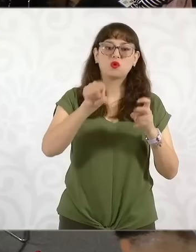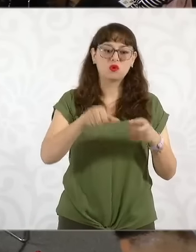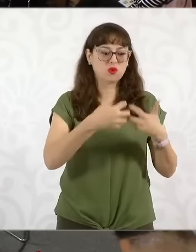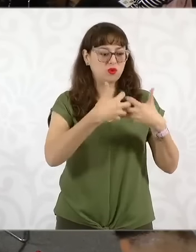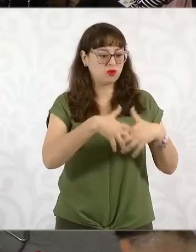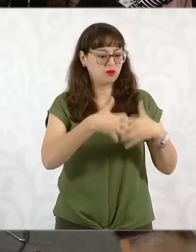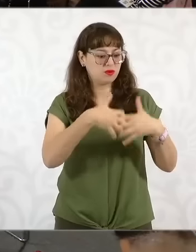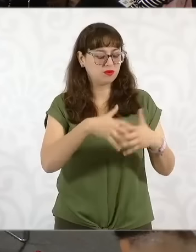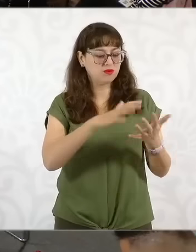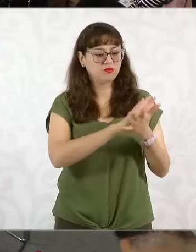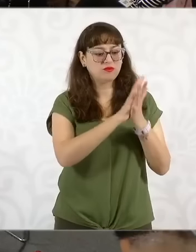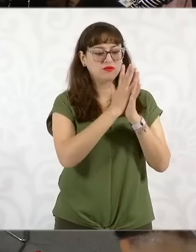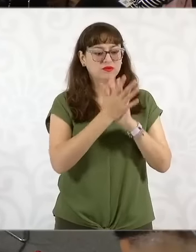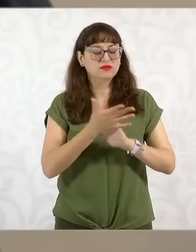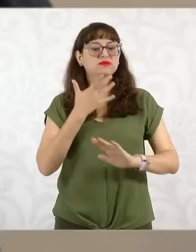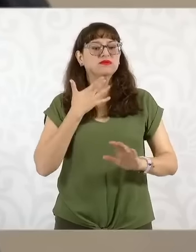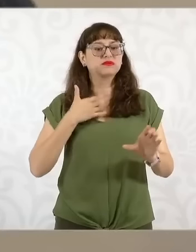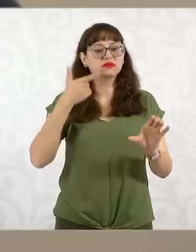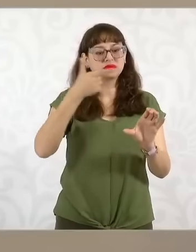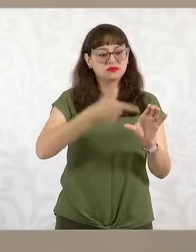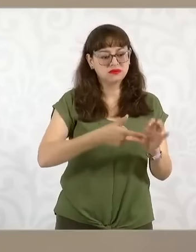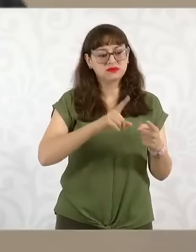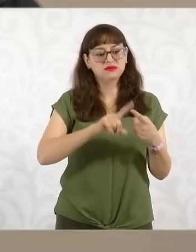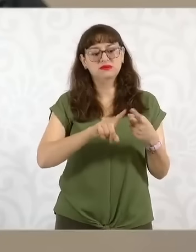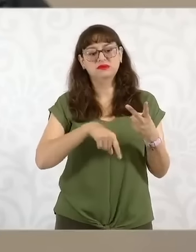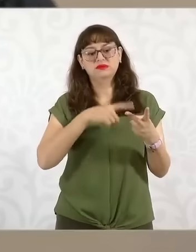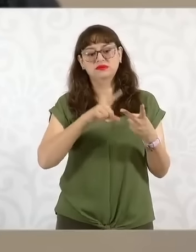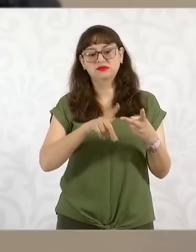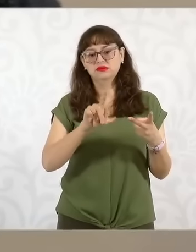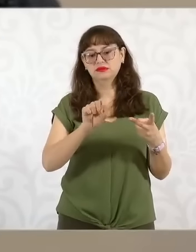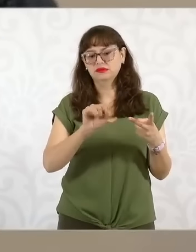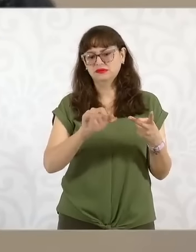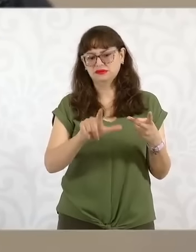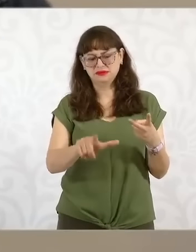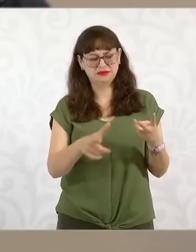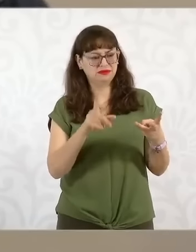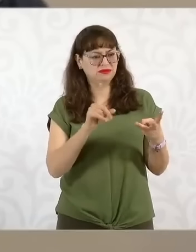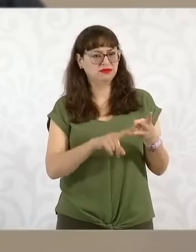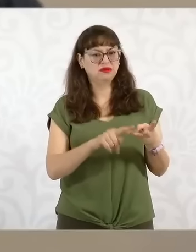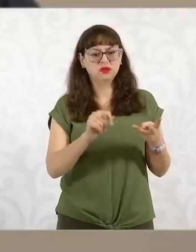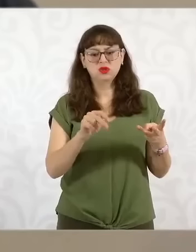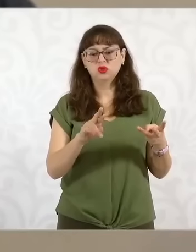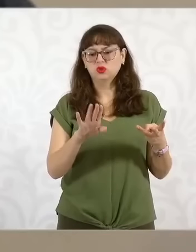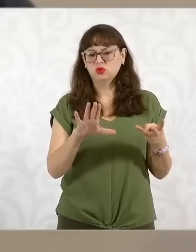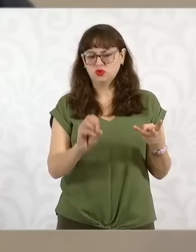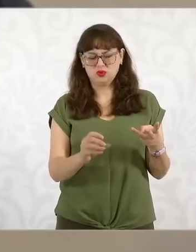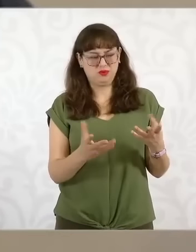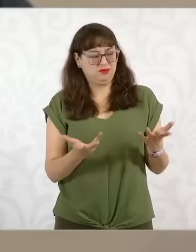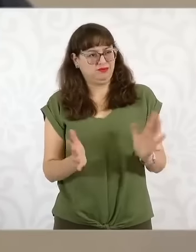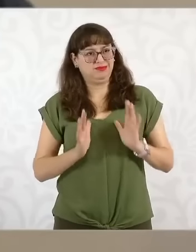de gasolina, diésel, turbosina. ¿Qué es lo que se sabe acerca de esto? Porque incluso